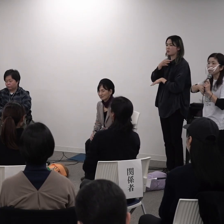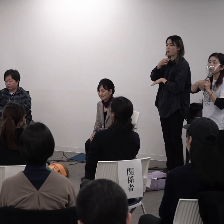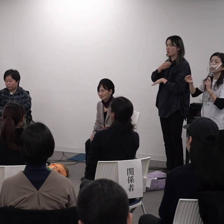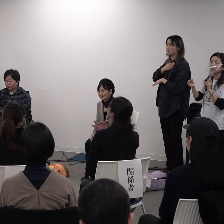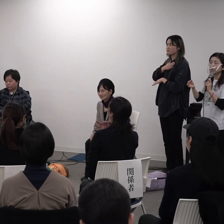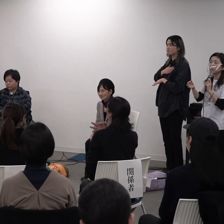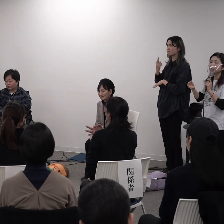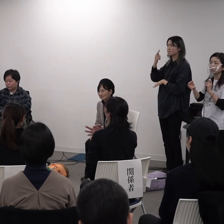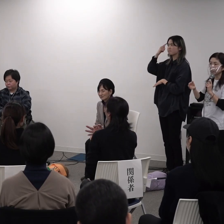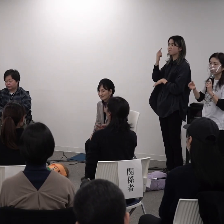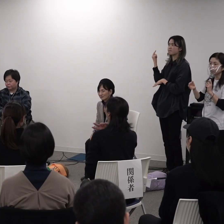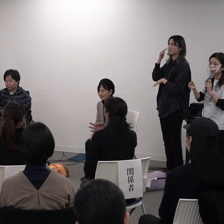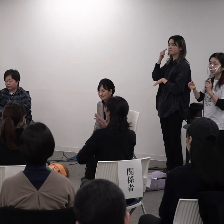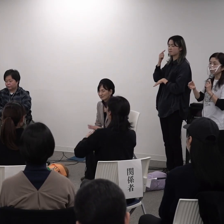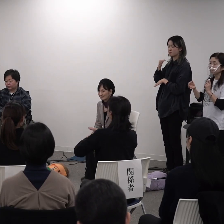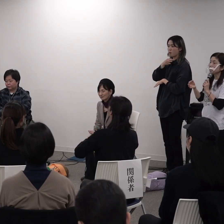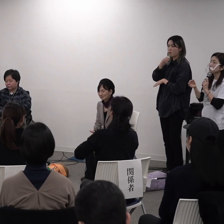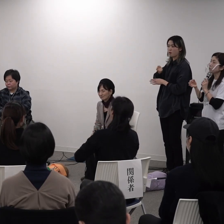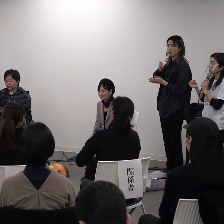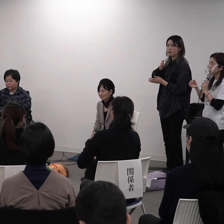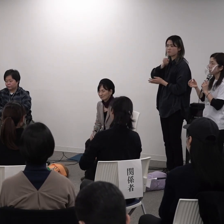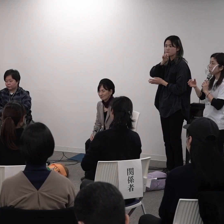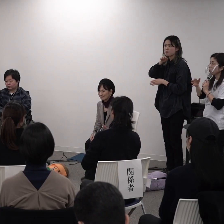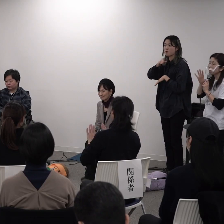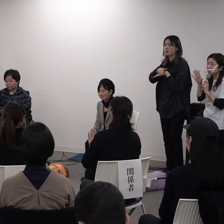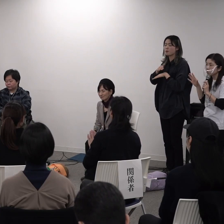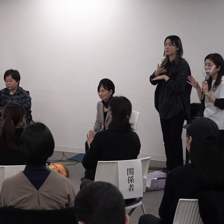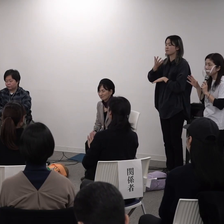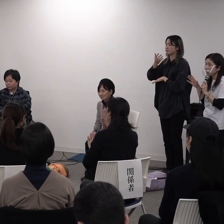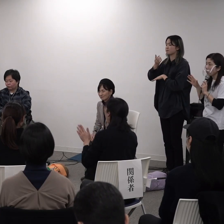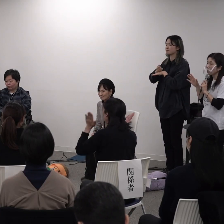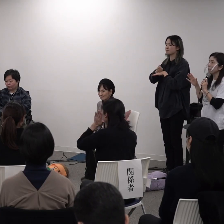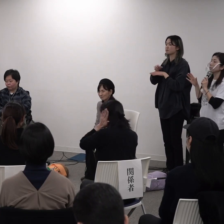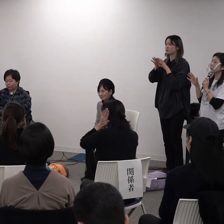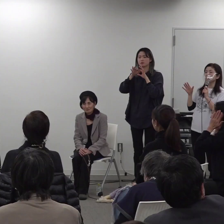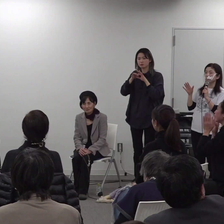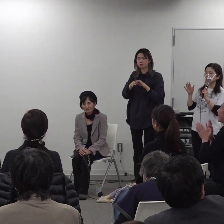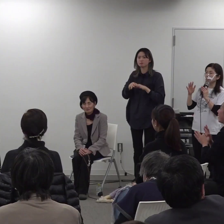声の出し方も知っている ですのでこんなにクリアにお話できるし